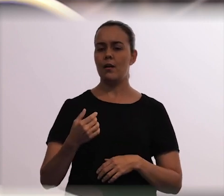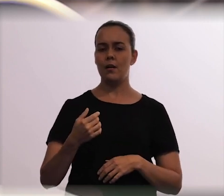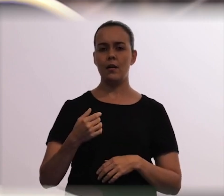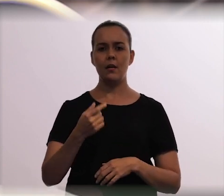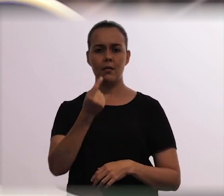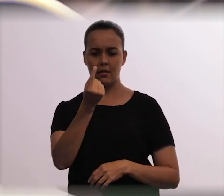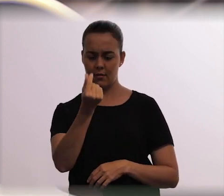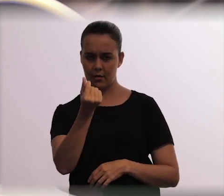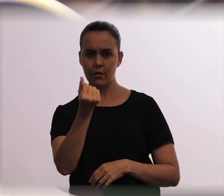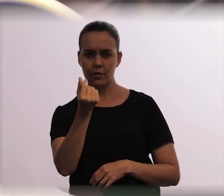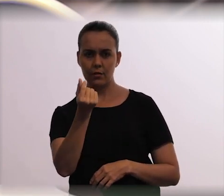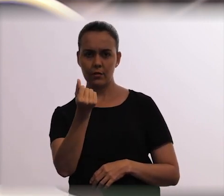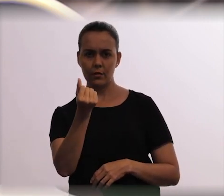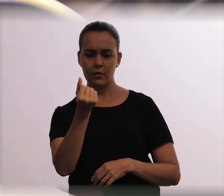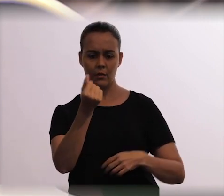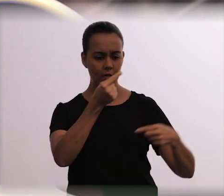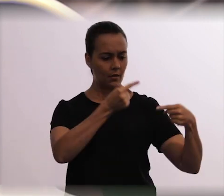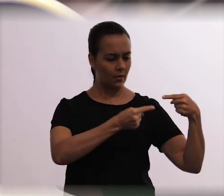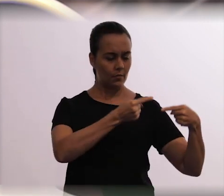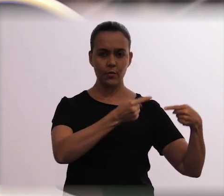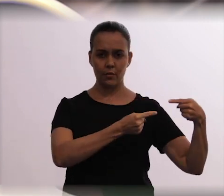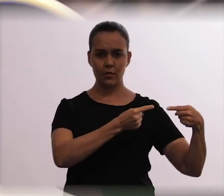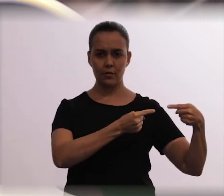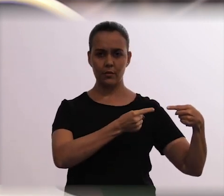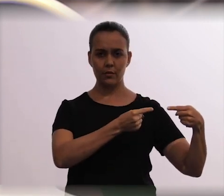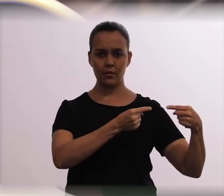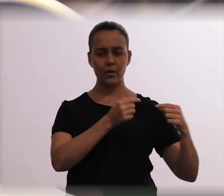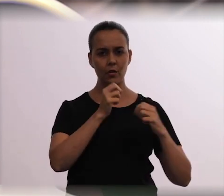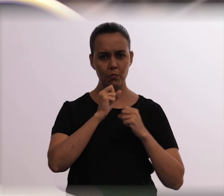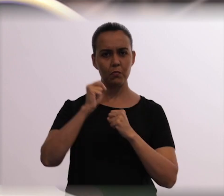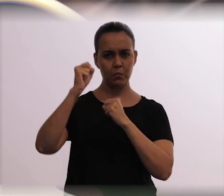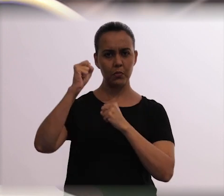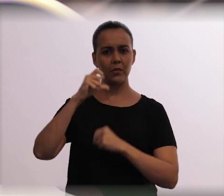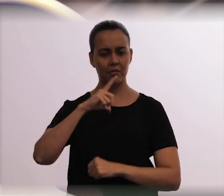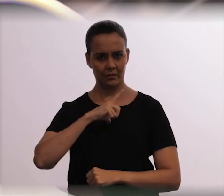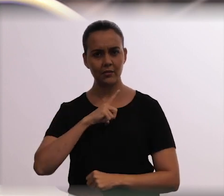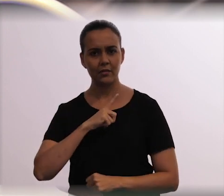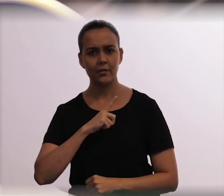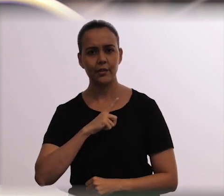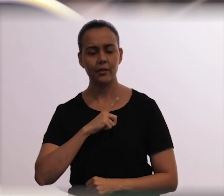e o poder político, é muito interessante de notar que eles não são